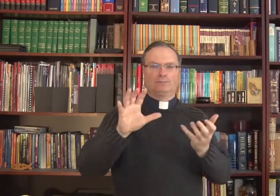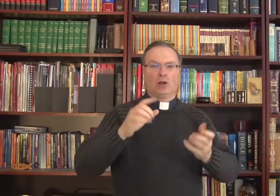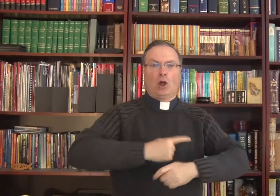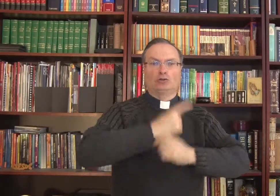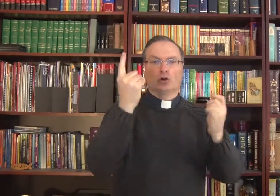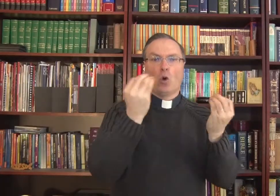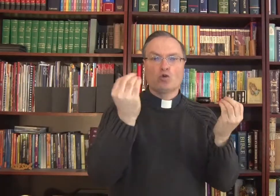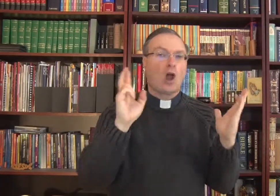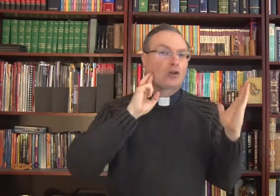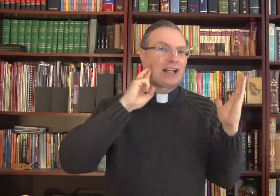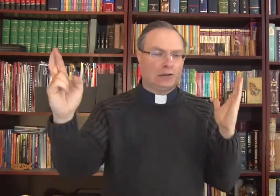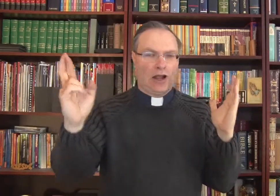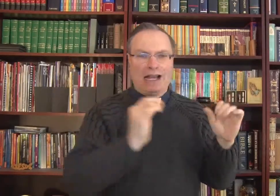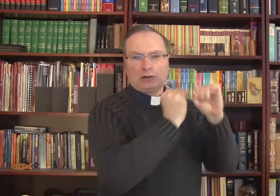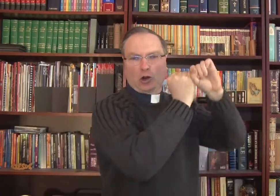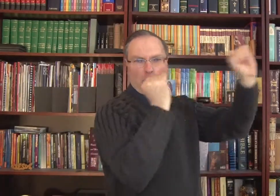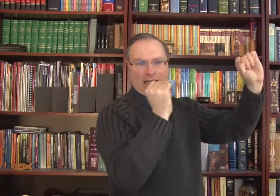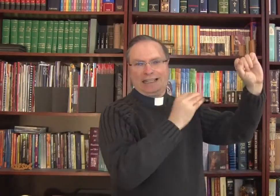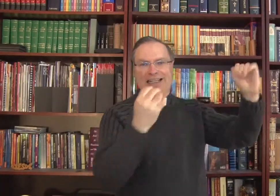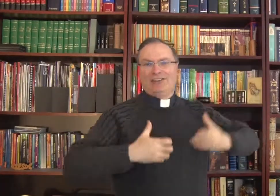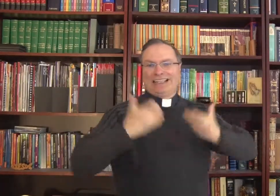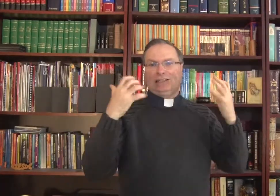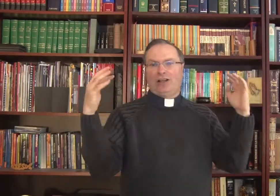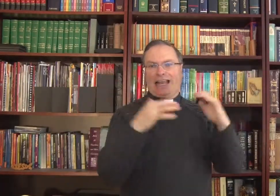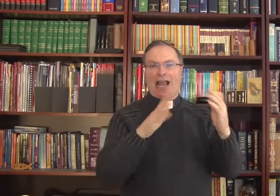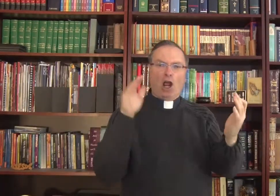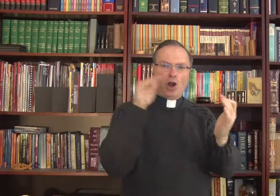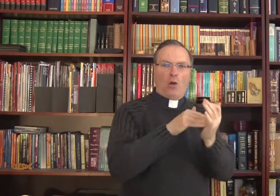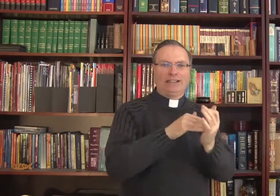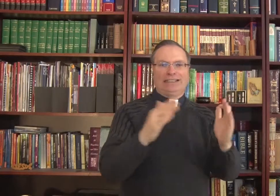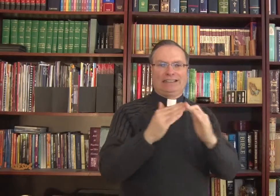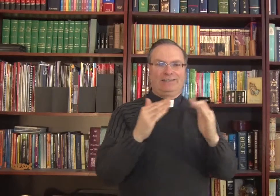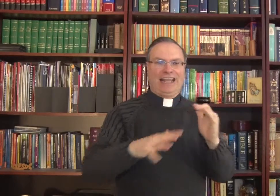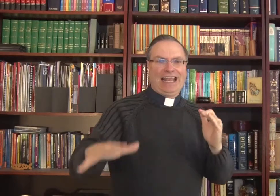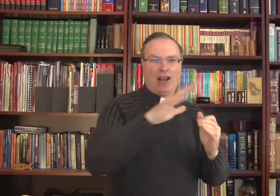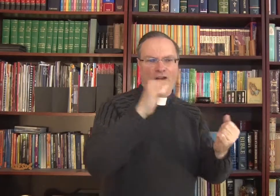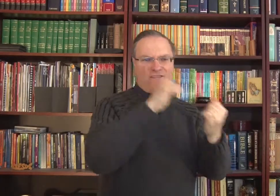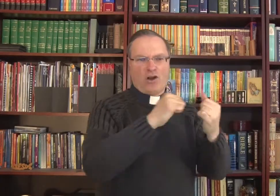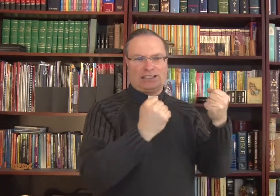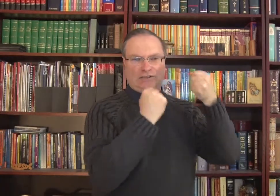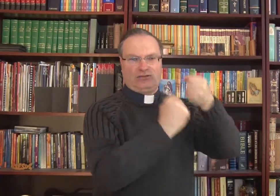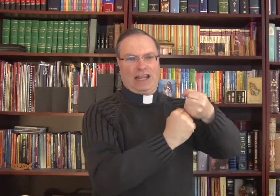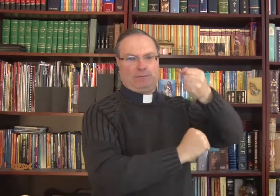un jour où retentiront la trompette et les cris de guerre contre les villes fortifiées